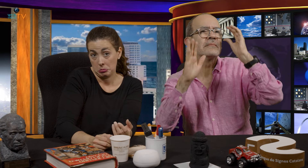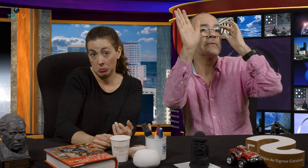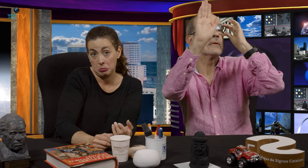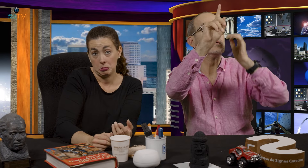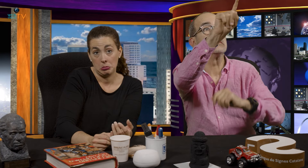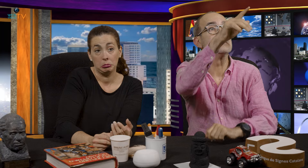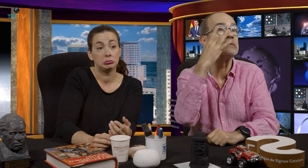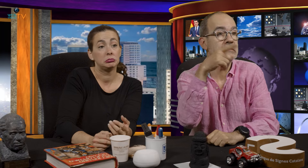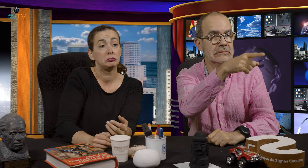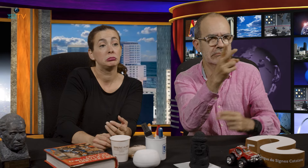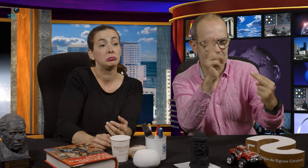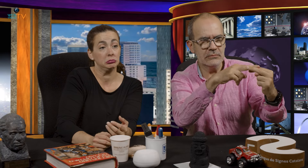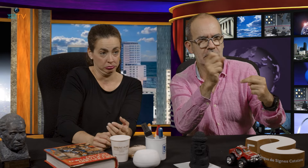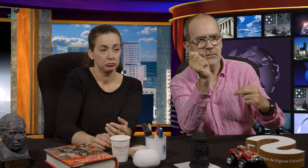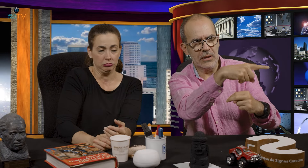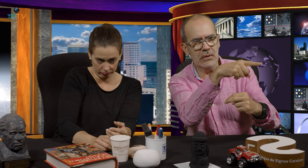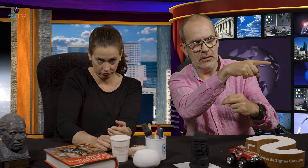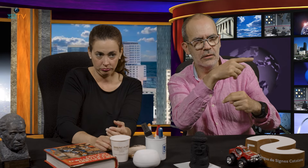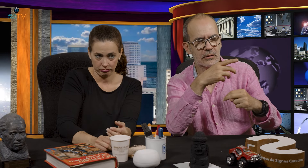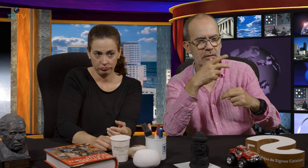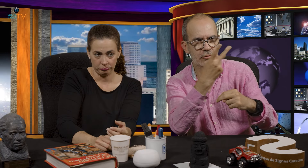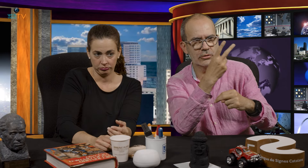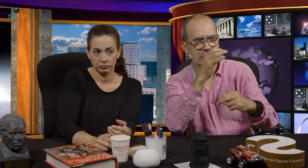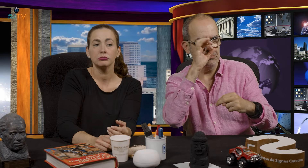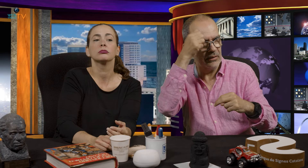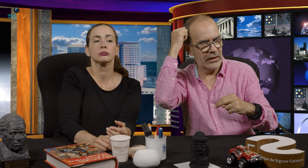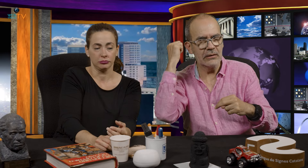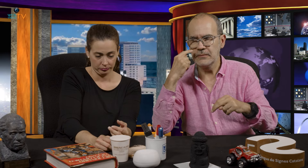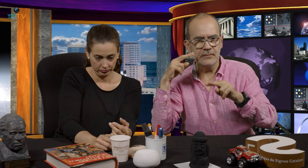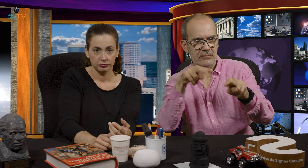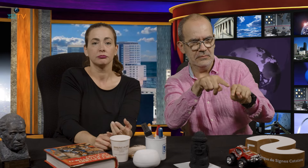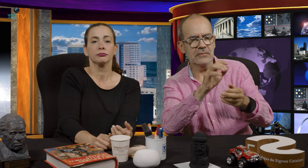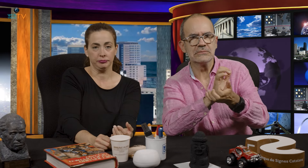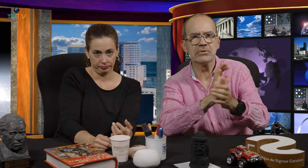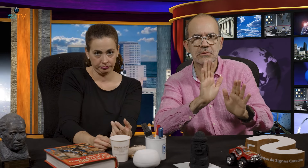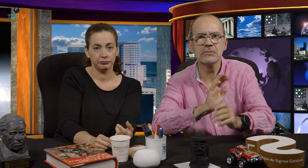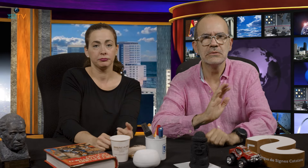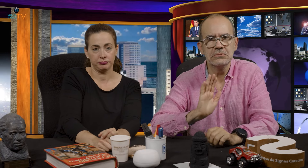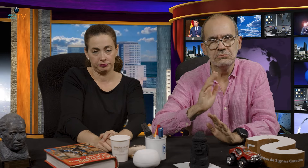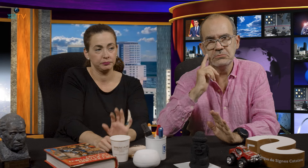¿Si? Por favor, conéctalo para llamar a Marina y Daniel. Esperamos a ver.